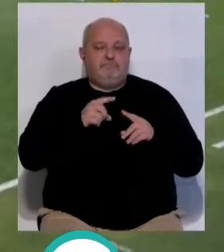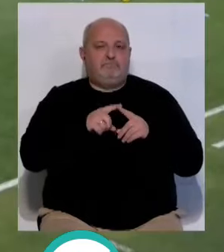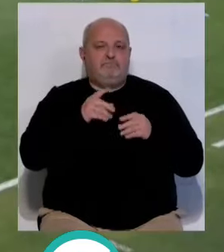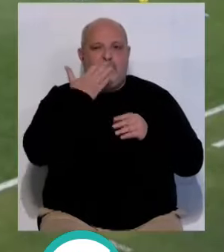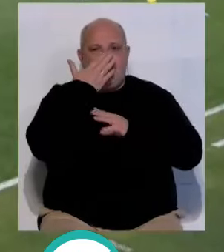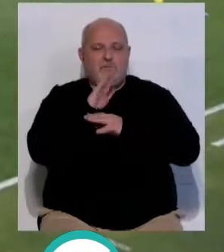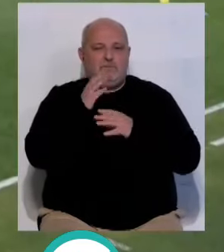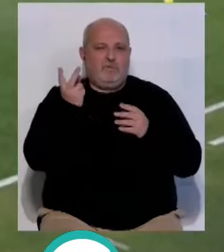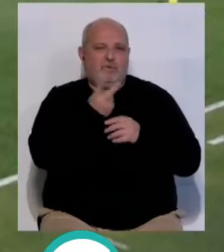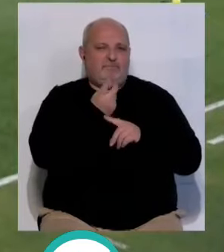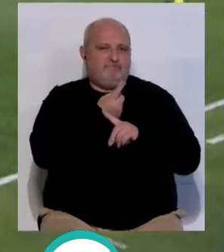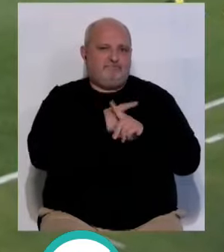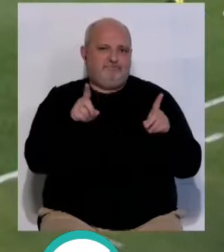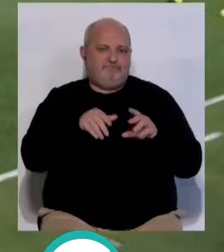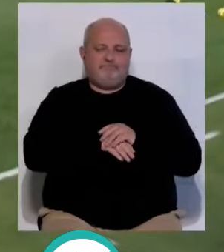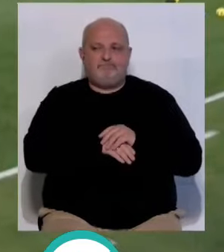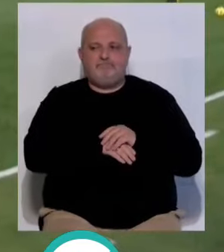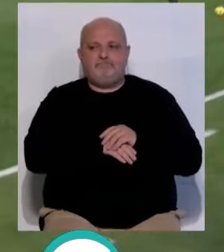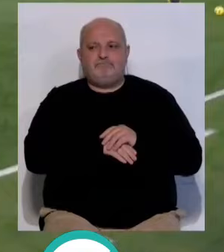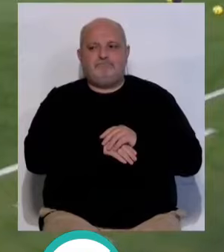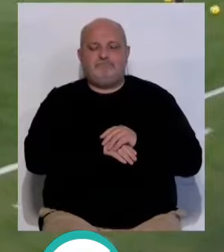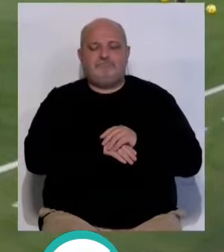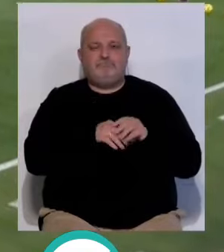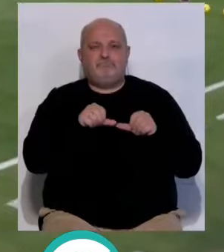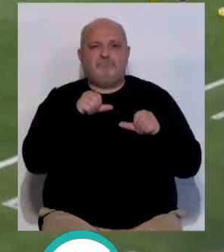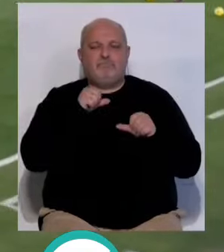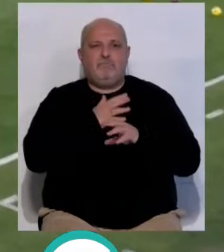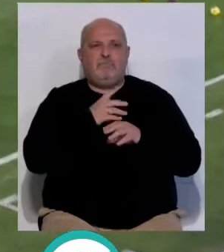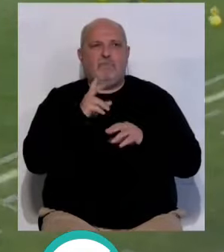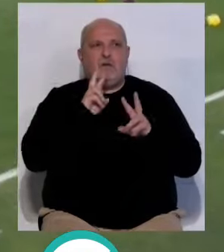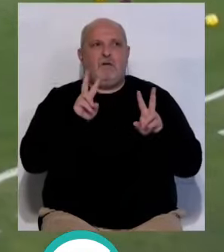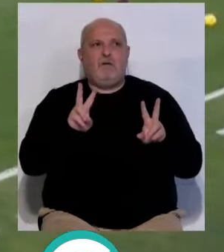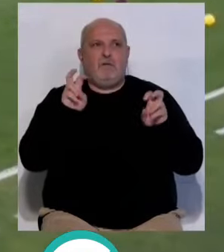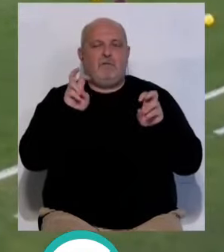de uno y de otro Pero yo lo he visto siempre como un jugador un poco Guadiana no Incluso en